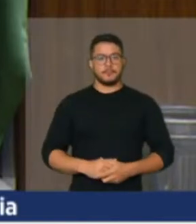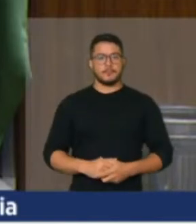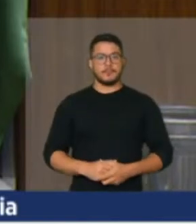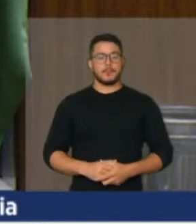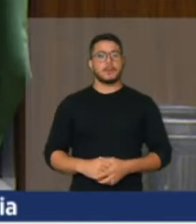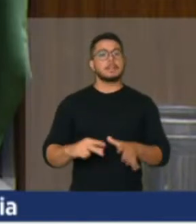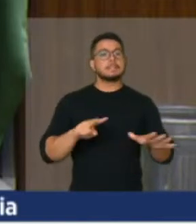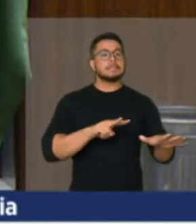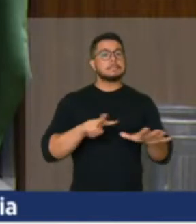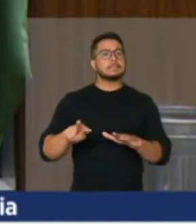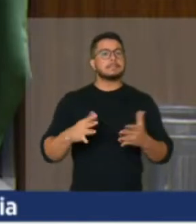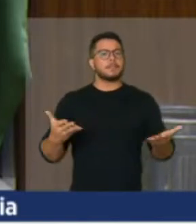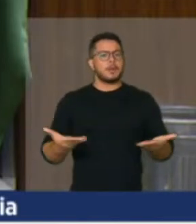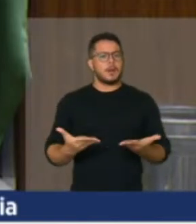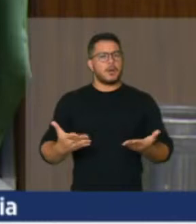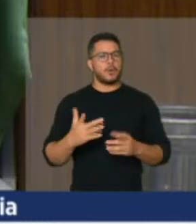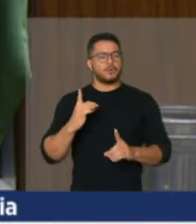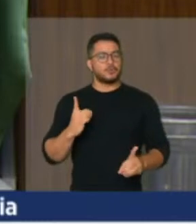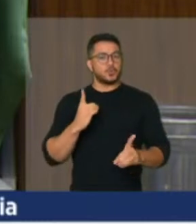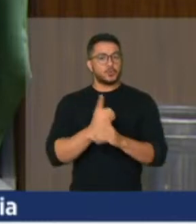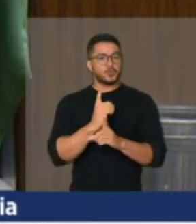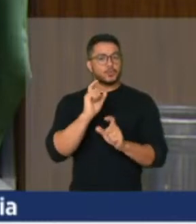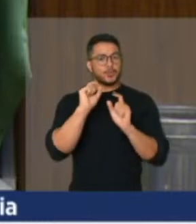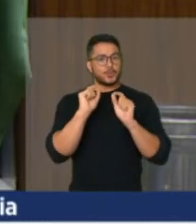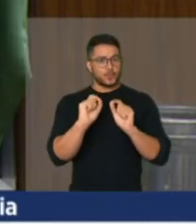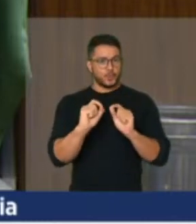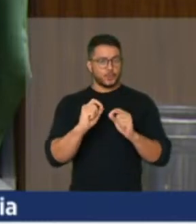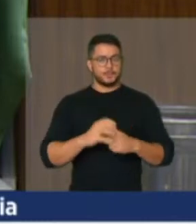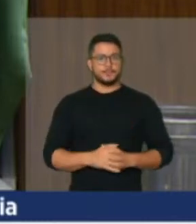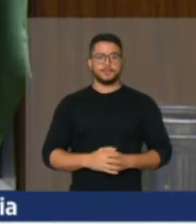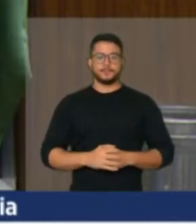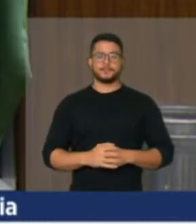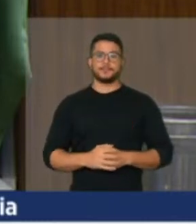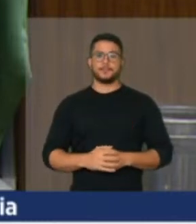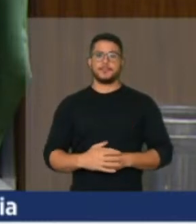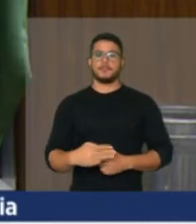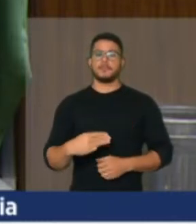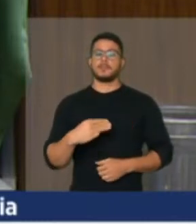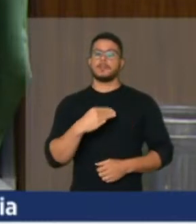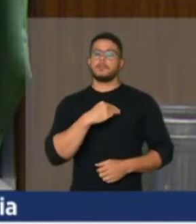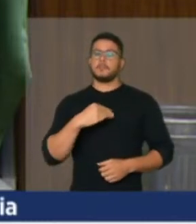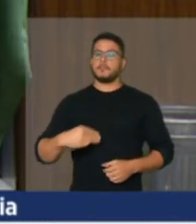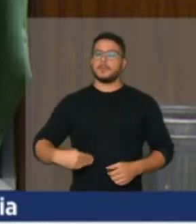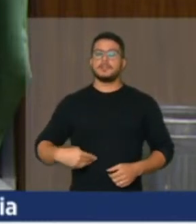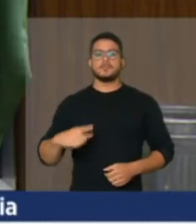DESCOBRIU, ESSA SEMANA QUE TEM UMA EMPRESA OFFSHORE EM PARAÍSO FISCAL É DISSO QUE SE TRATA, É ESSE O DEBATE QUE A GENTE ESTÁ FAZENDO MAIS